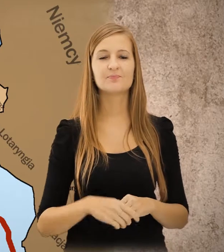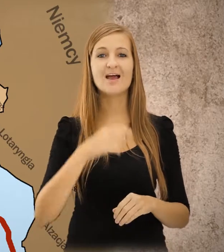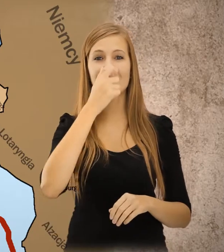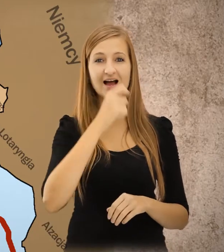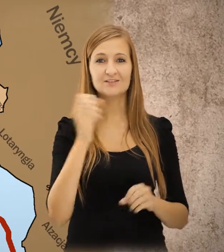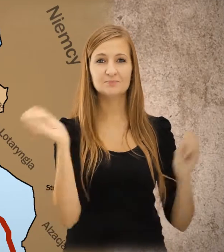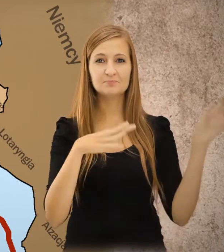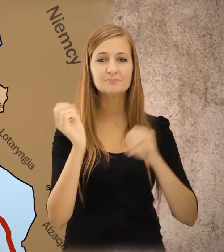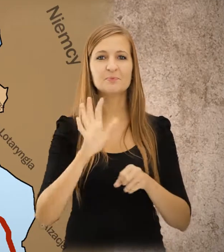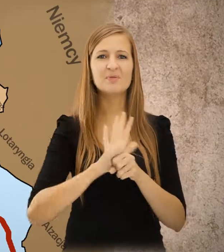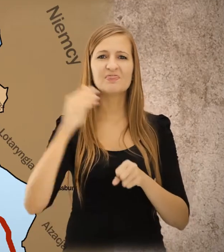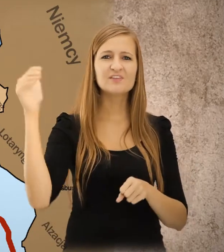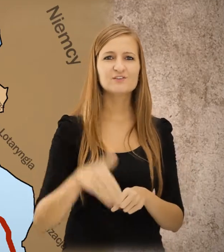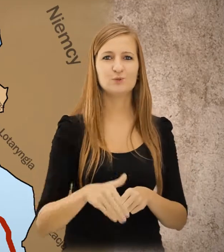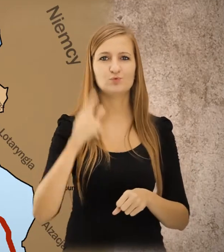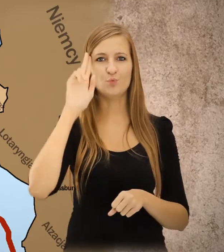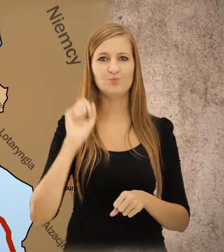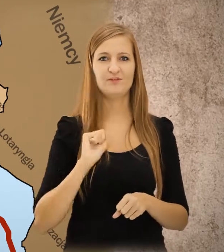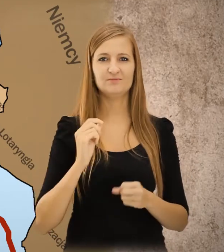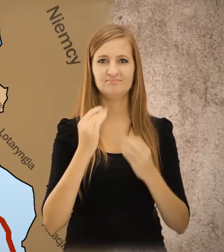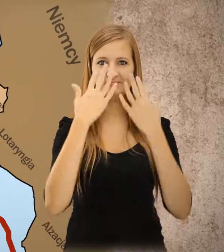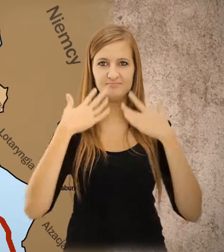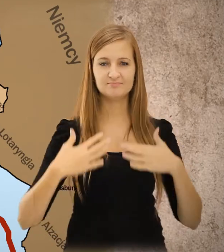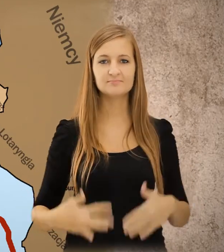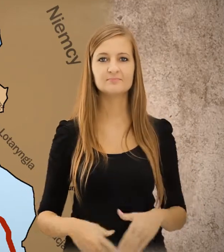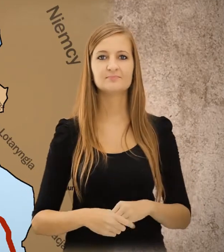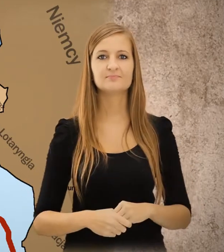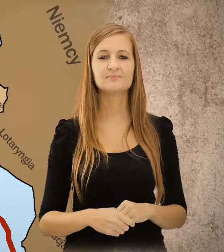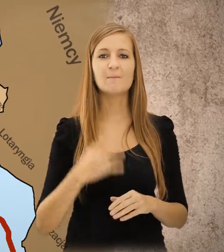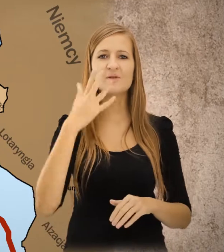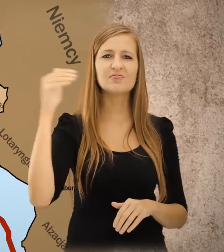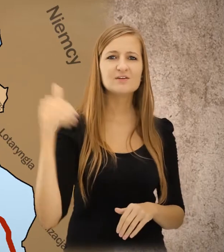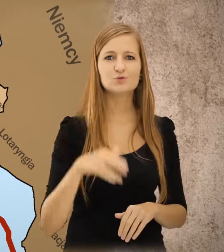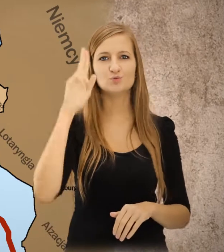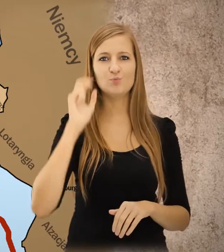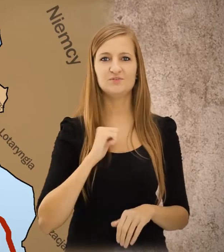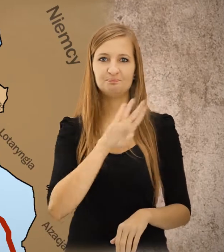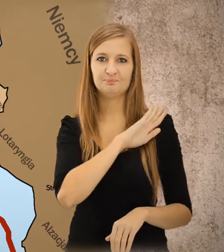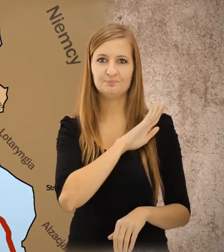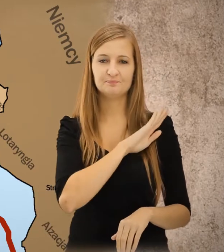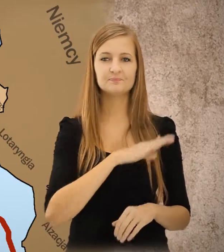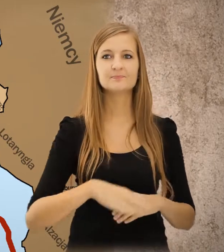Zatruło się 15 tys. żołnierzy, 5 tys. zmarło.